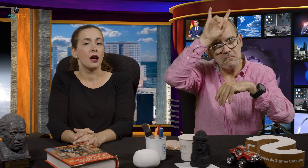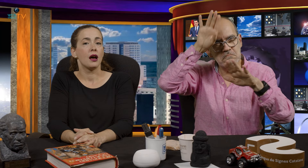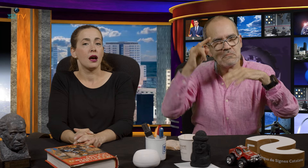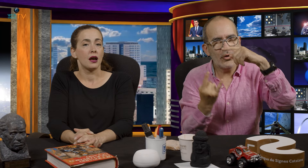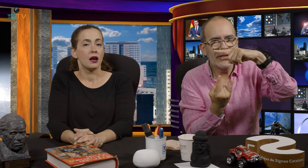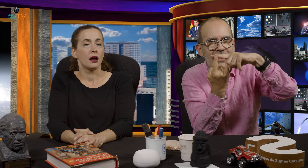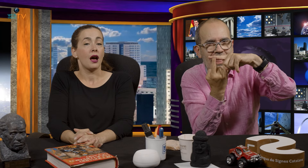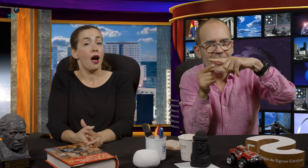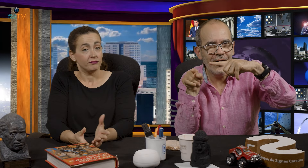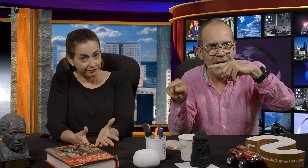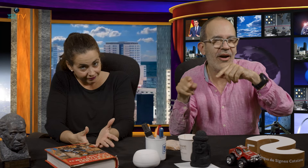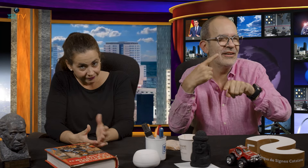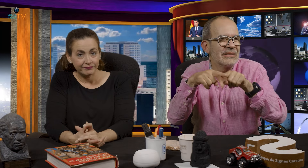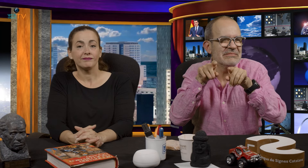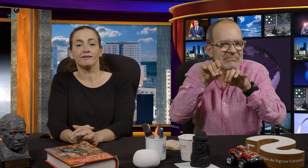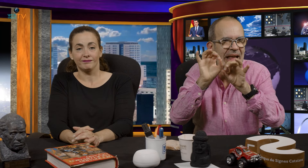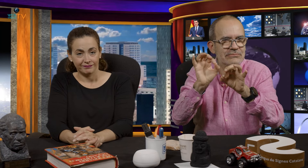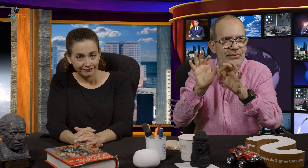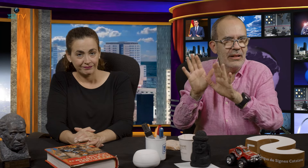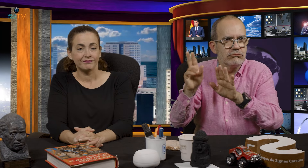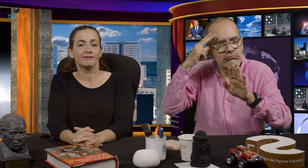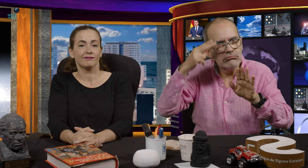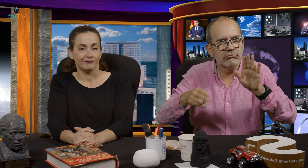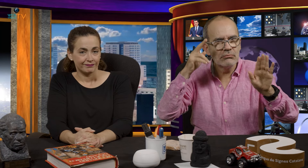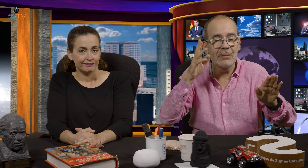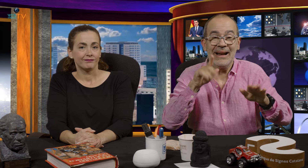como los murciélagos, entre otros.